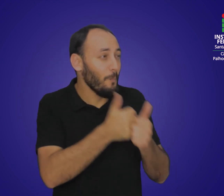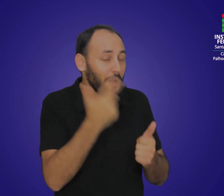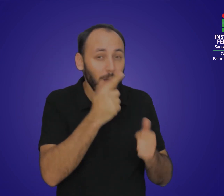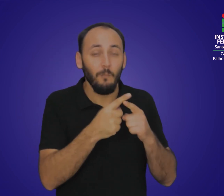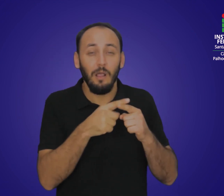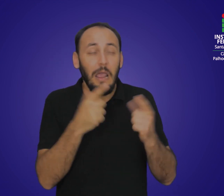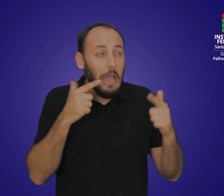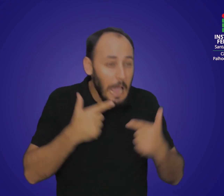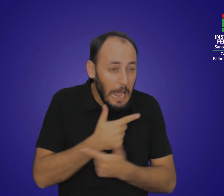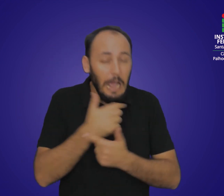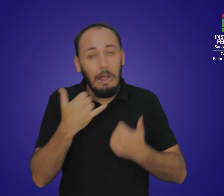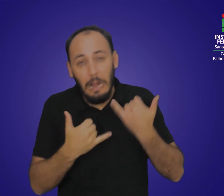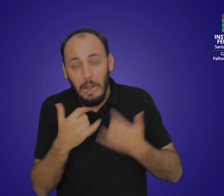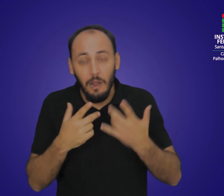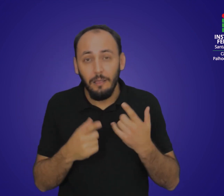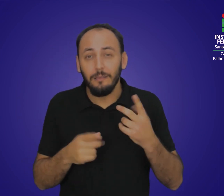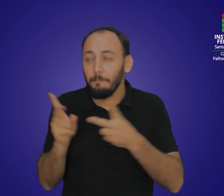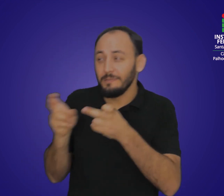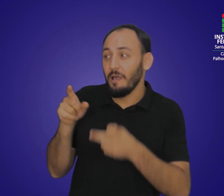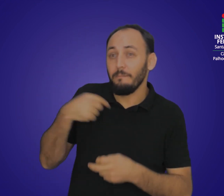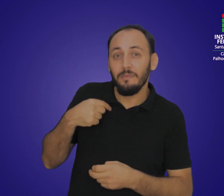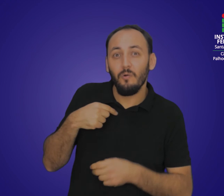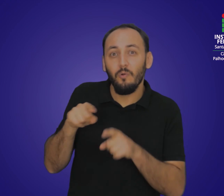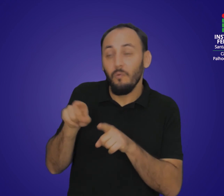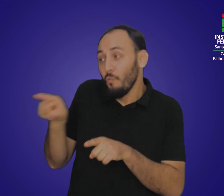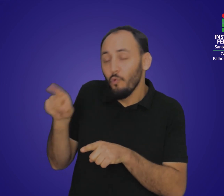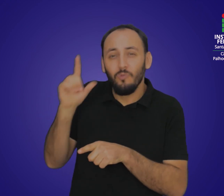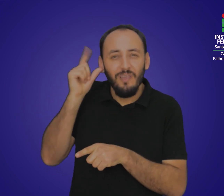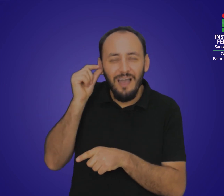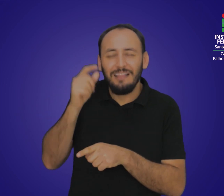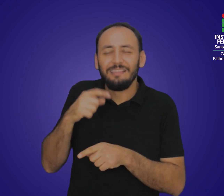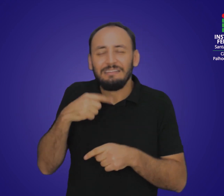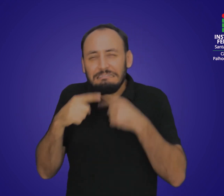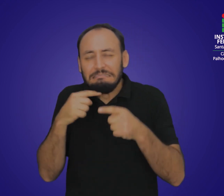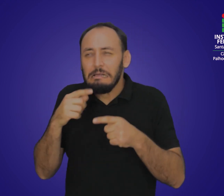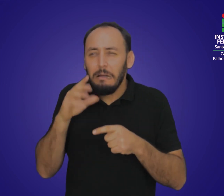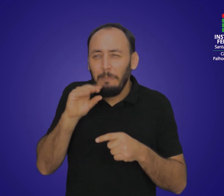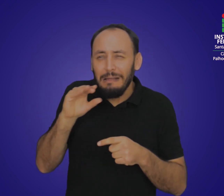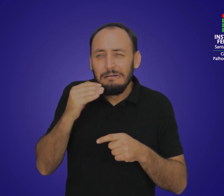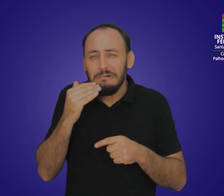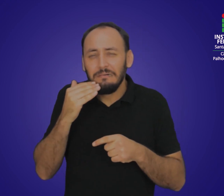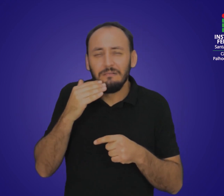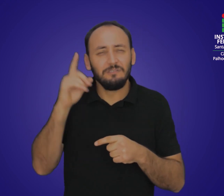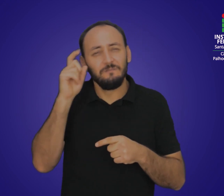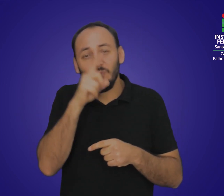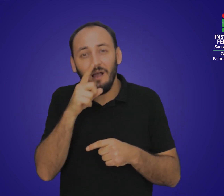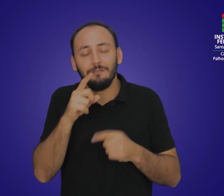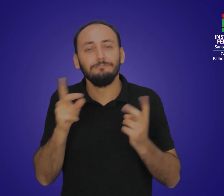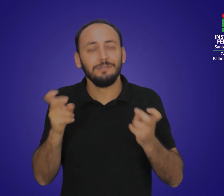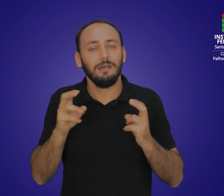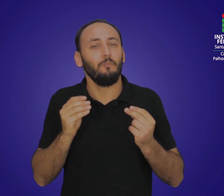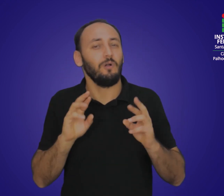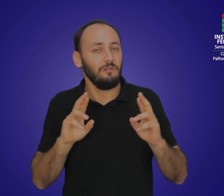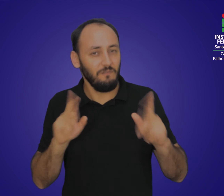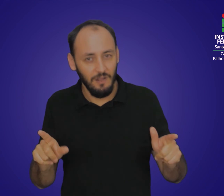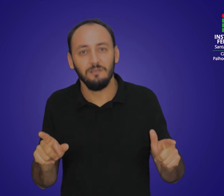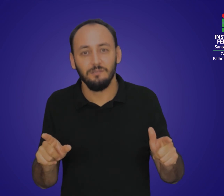Mesmo para o aluno com deficiência auditiva, várias risadas e brincadeiras são difíceis de entender na forma visual.